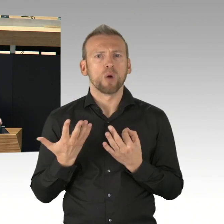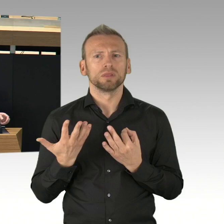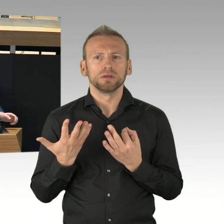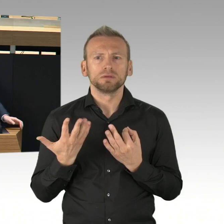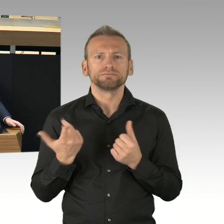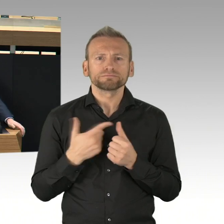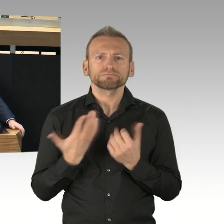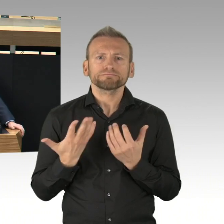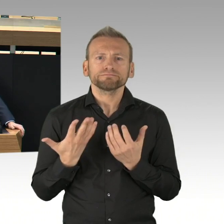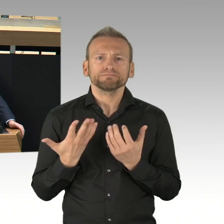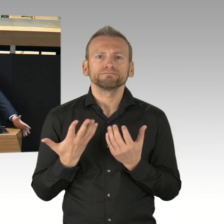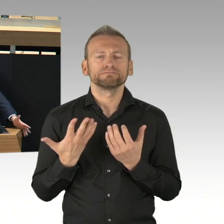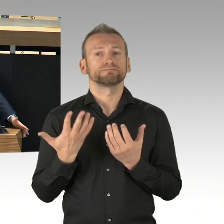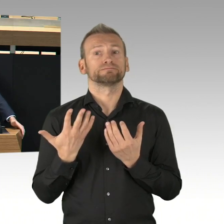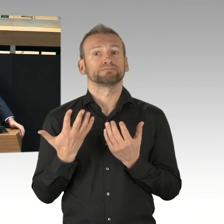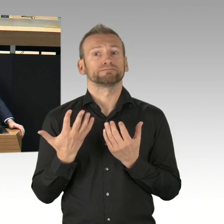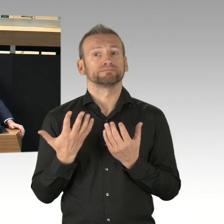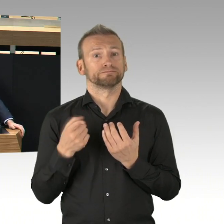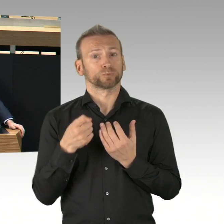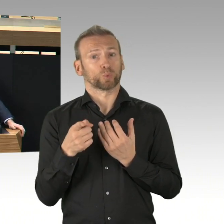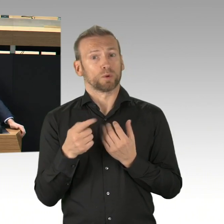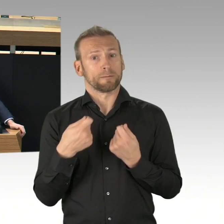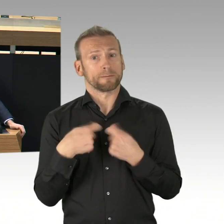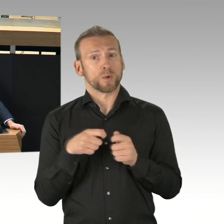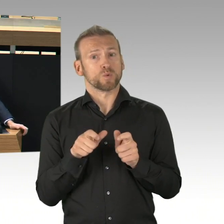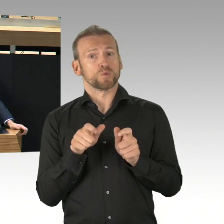am Westkreuz zu bauen. Wieso eigentlich nicht? Sie haben nicht den Mut aufgebracht,